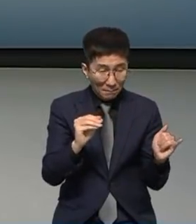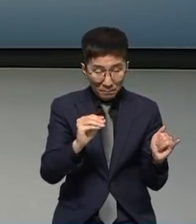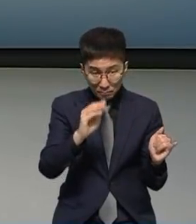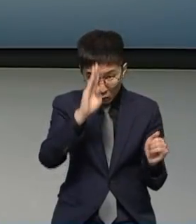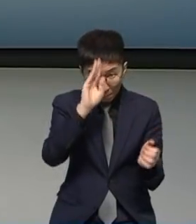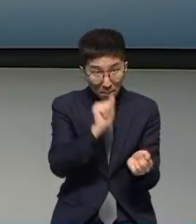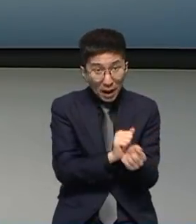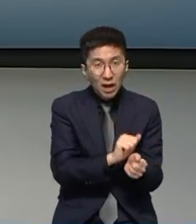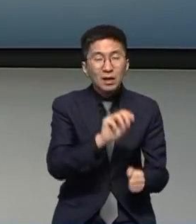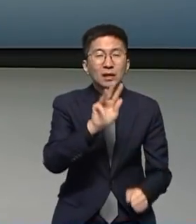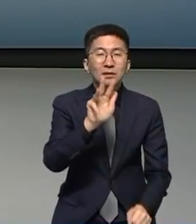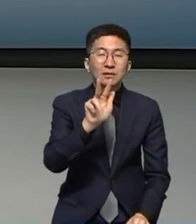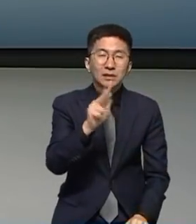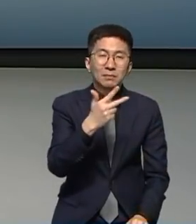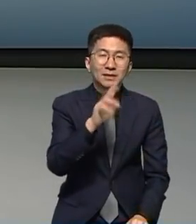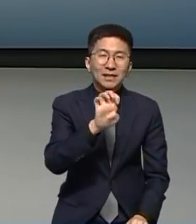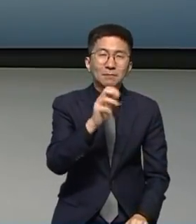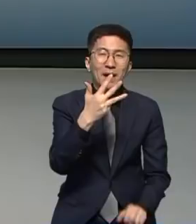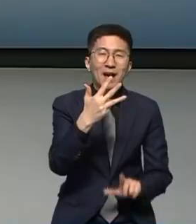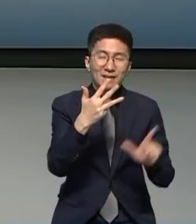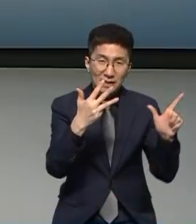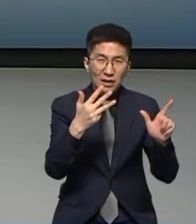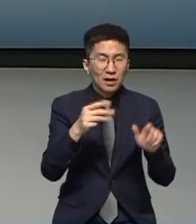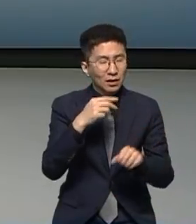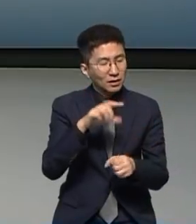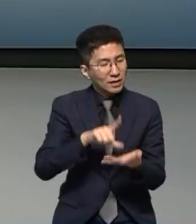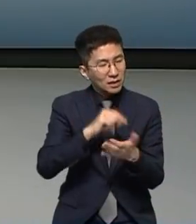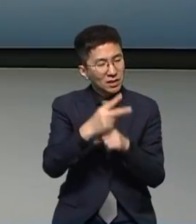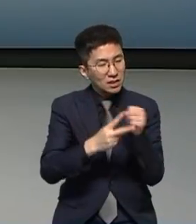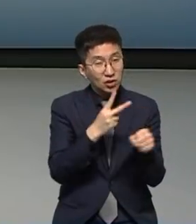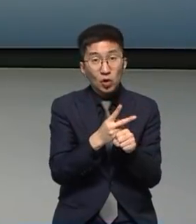넘게 걸렸지만 이후 한 달 반만에 900만 명이 더 늘어난 겁니다.